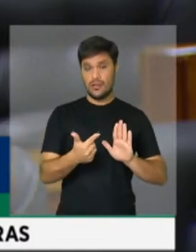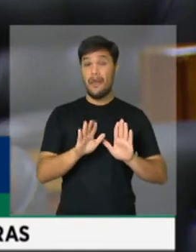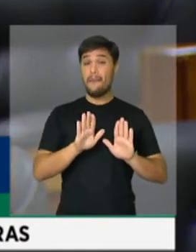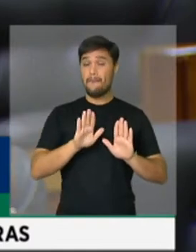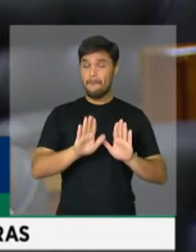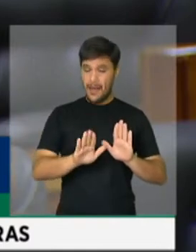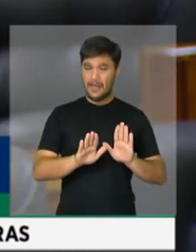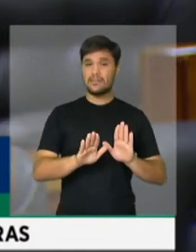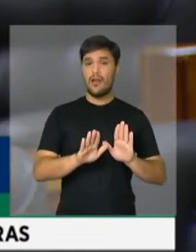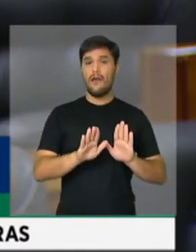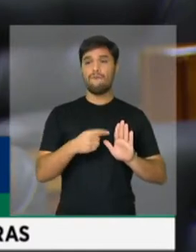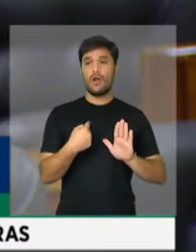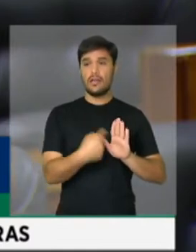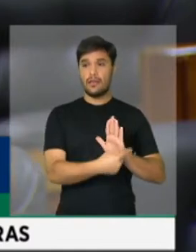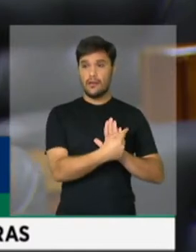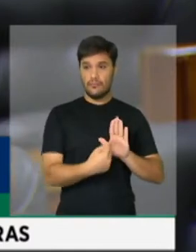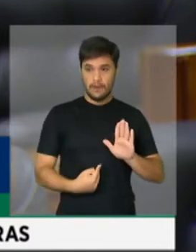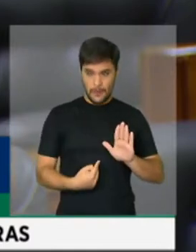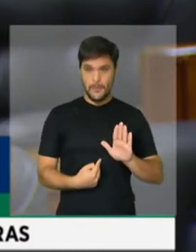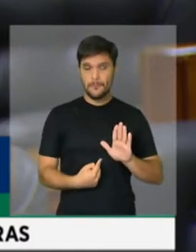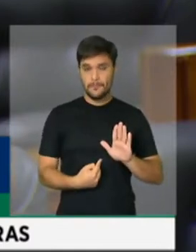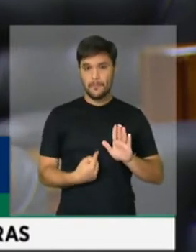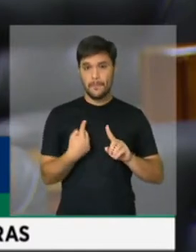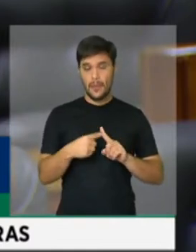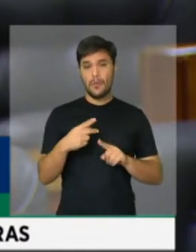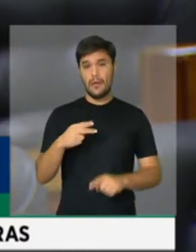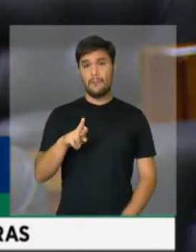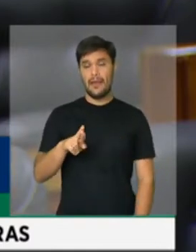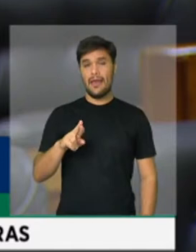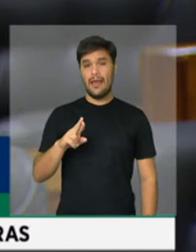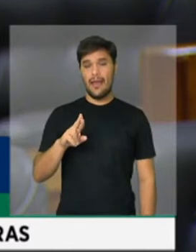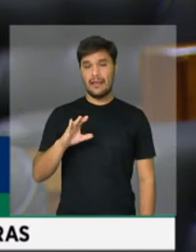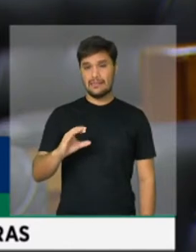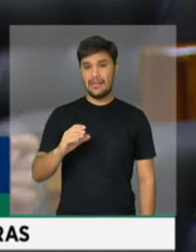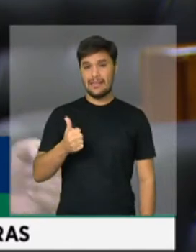ESPECIFICADOS NESSE REGIMENTO E OS QUE SOLICITEM. ESSE REQUERIMENTO DE VOTAÇÃO POR